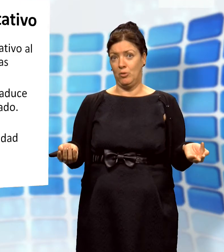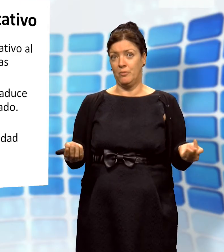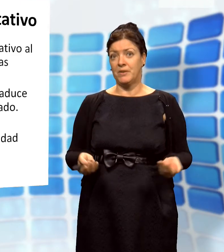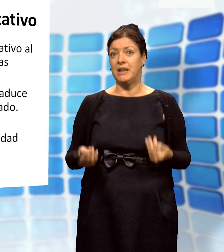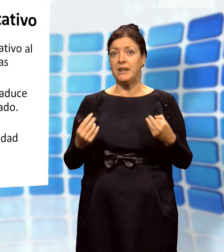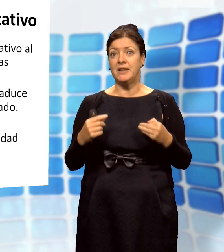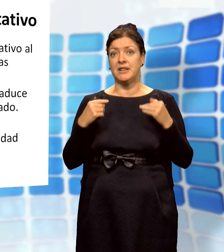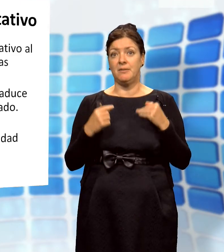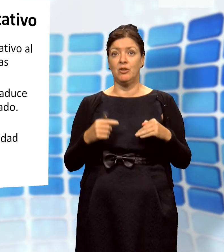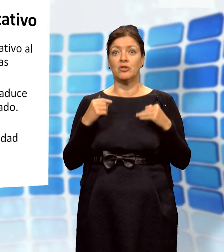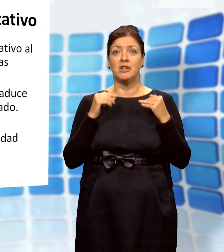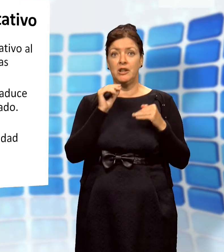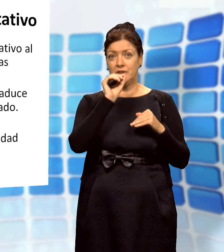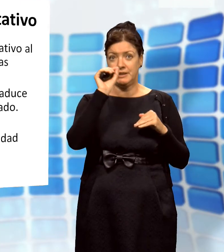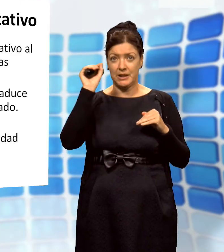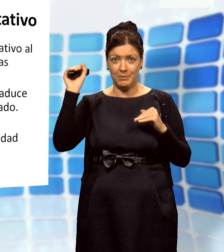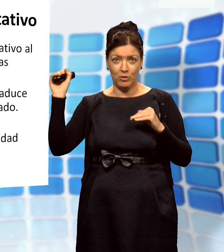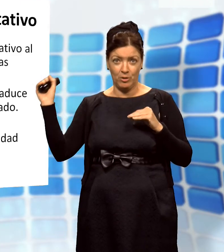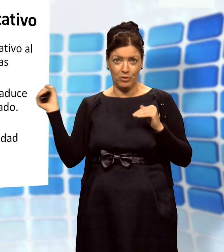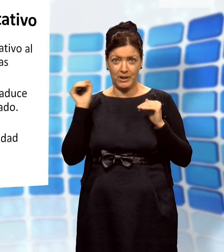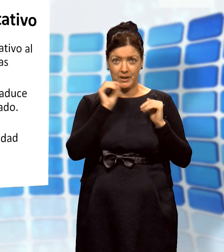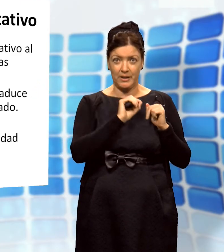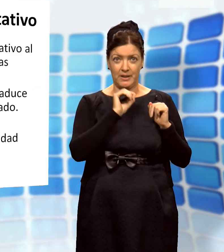Ejemplo: que intente escribir los contenidos de este capítulo del MOOC de izquierda a